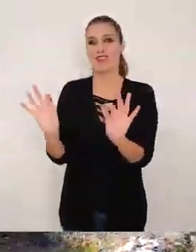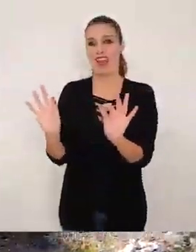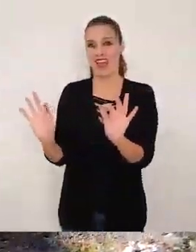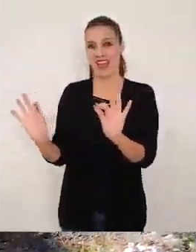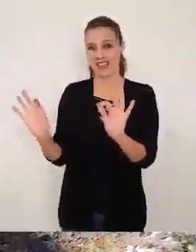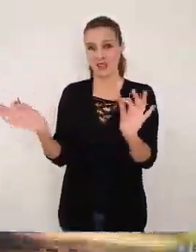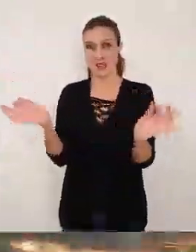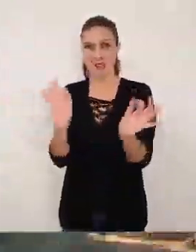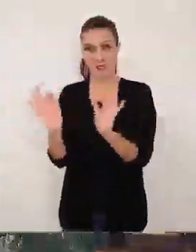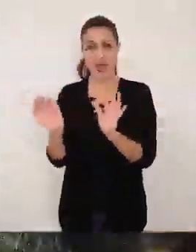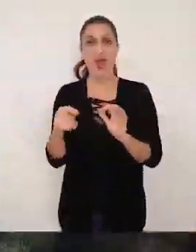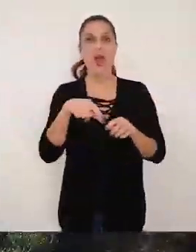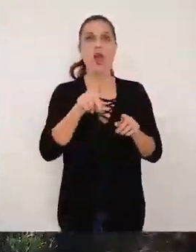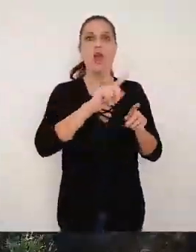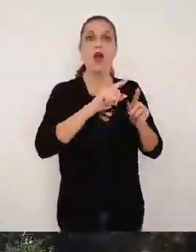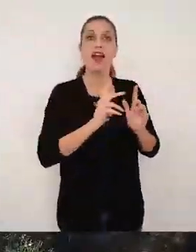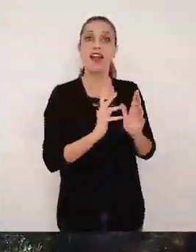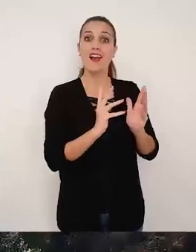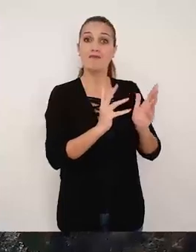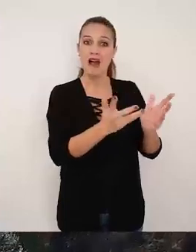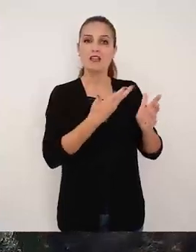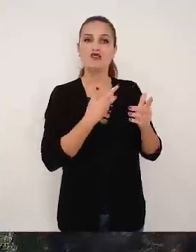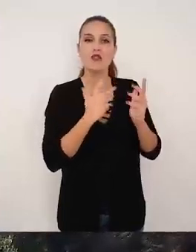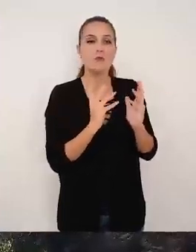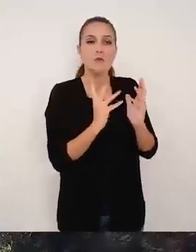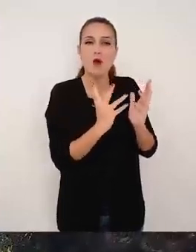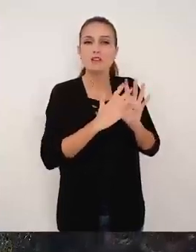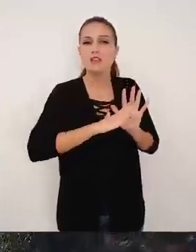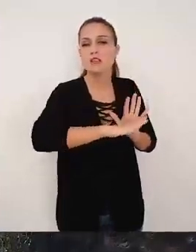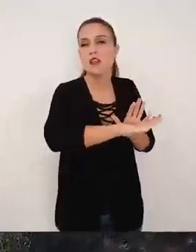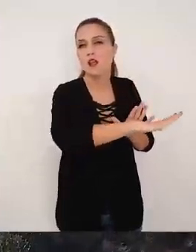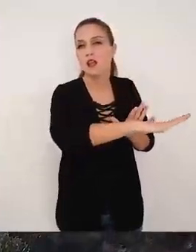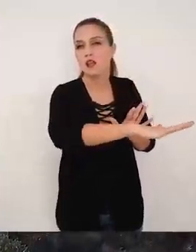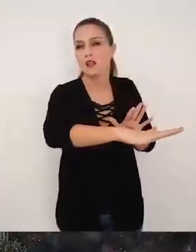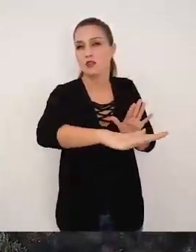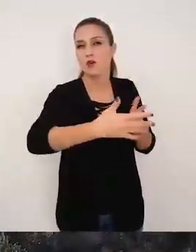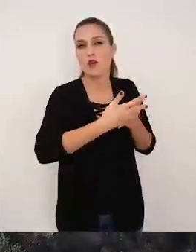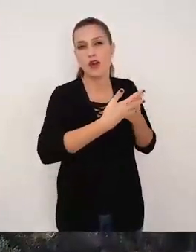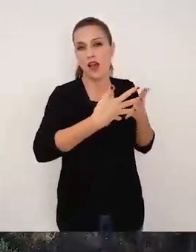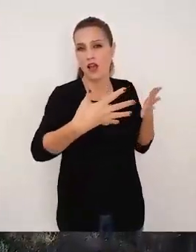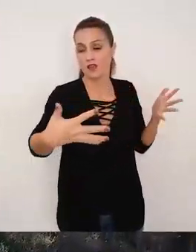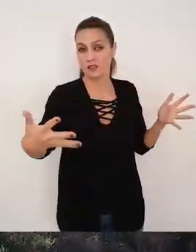boschi che si estendono per tutto il territorio circostante.